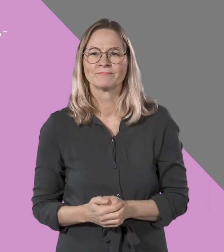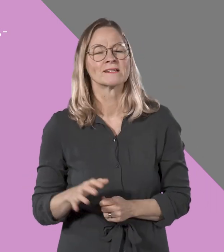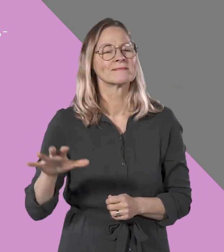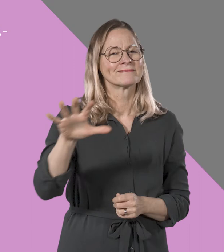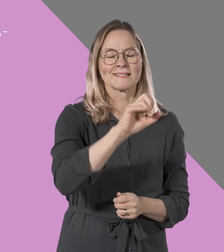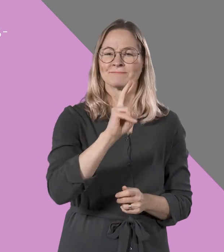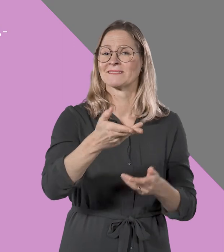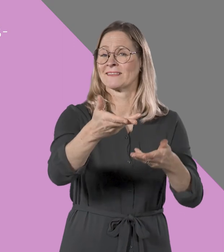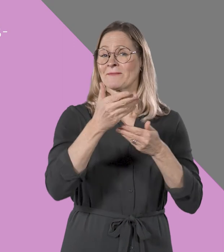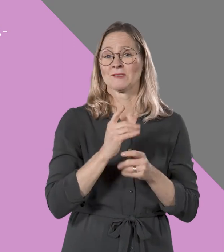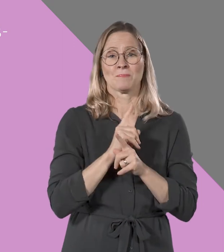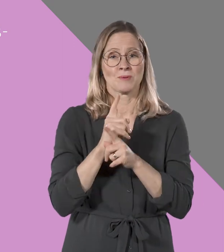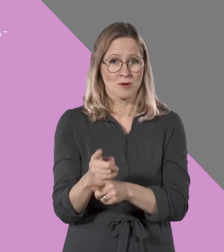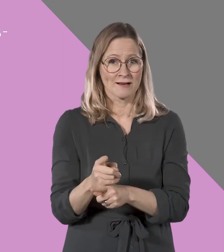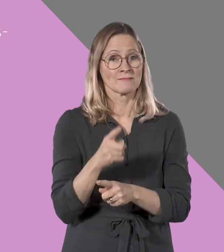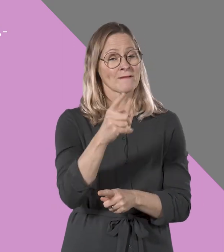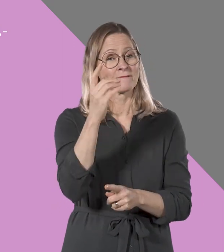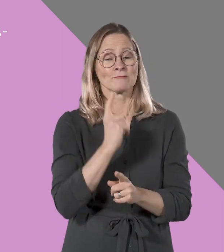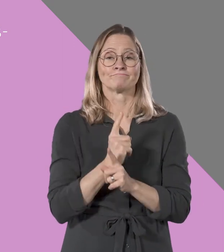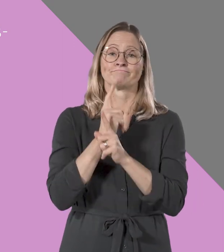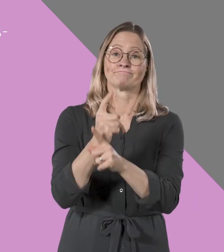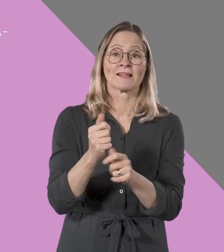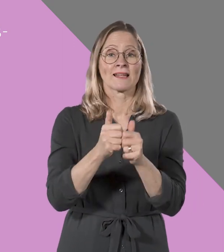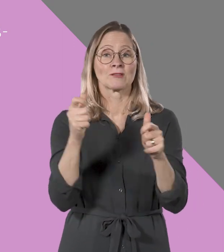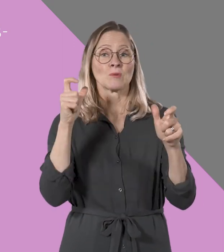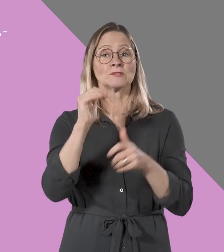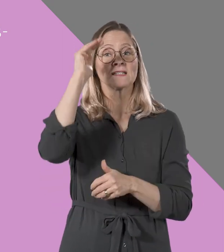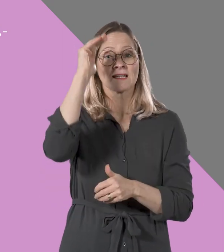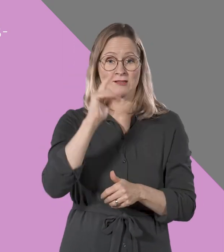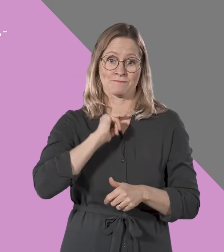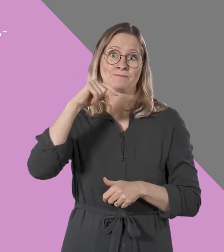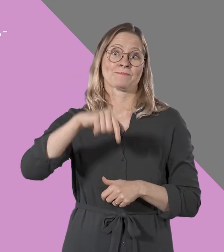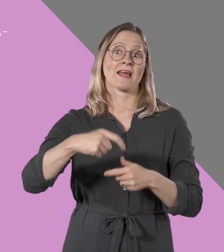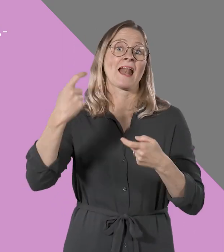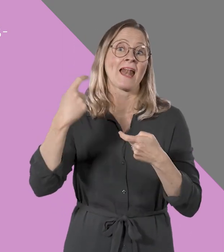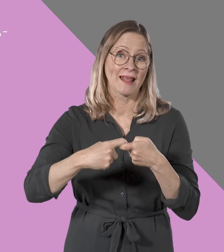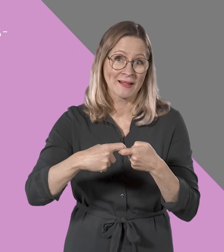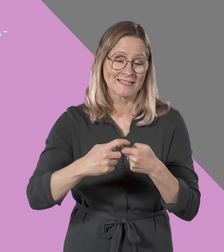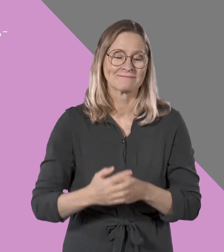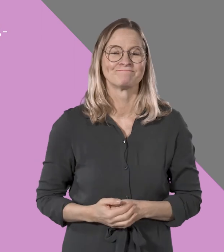Kaikki ovat tervetulleita mukaan! Voit osallistua etäyhdistysiltaan oheisen linkin kautta.